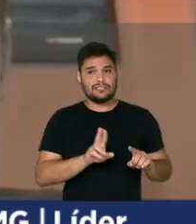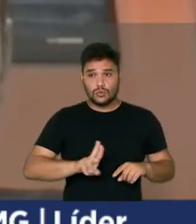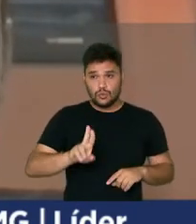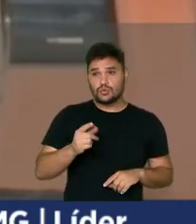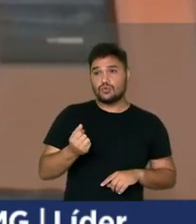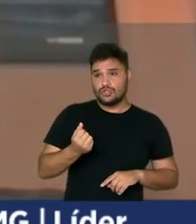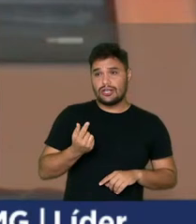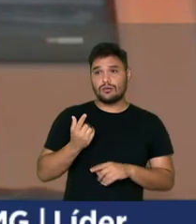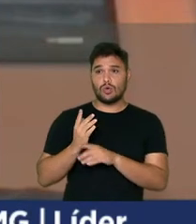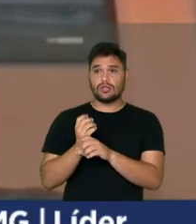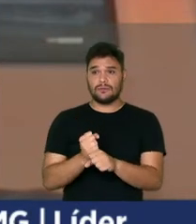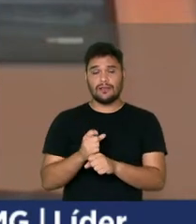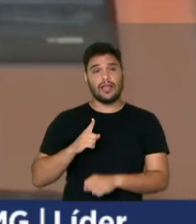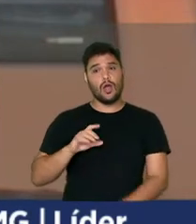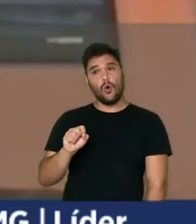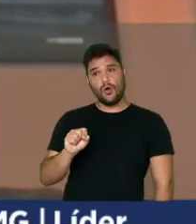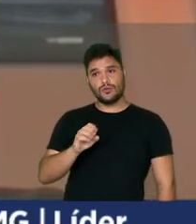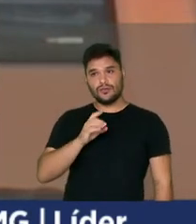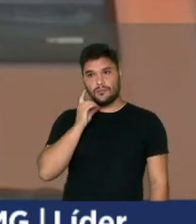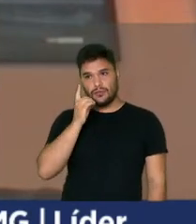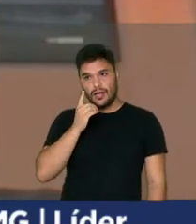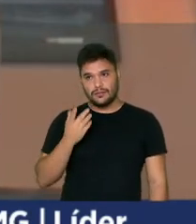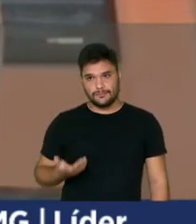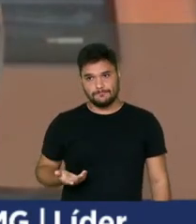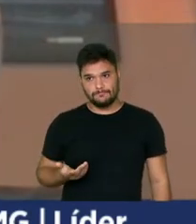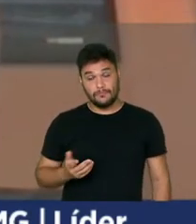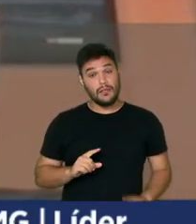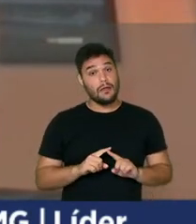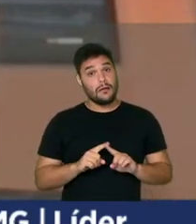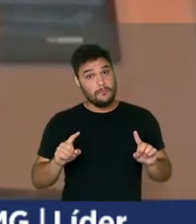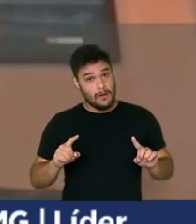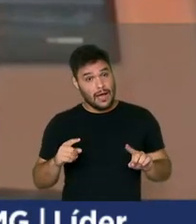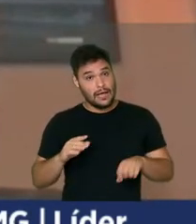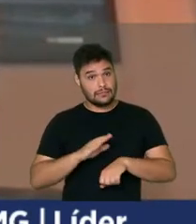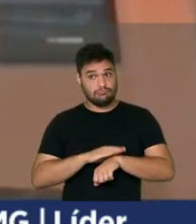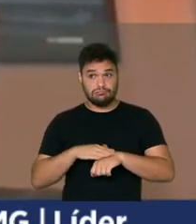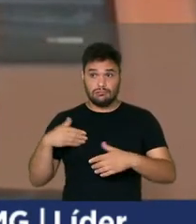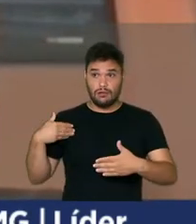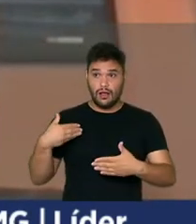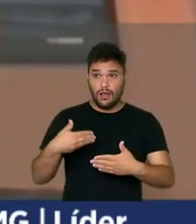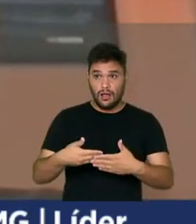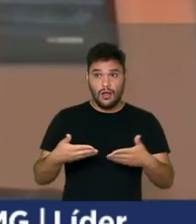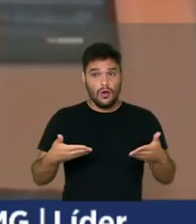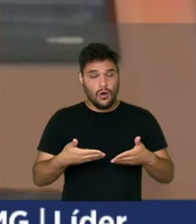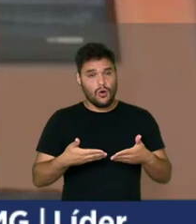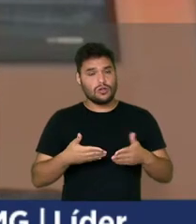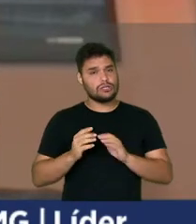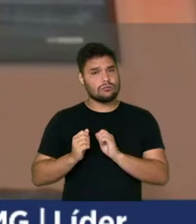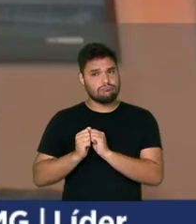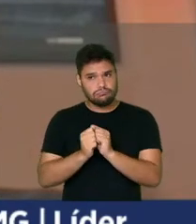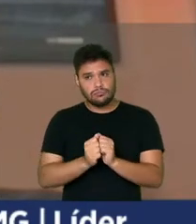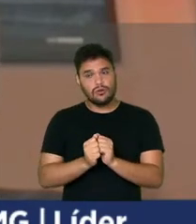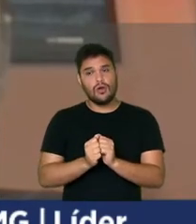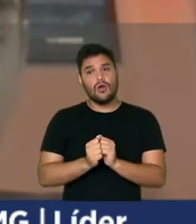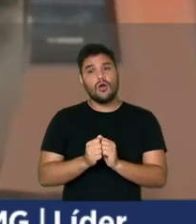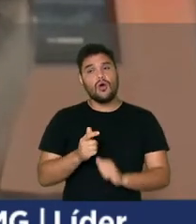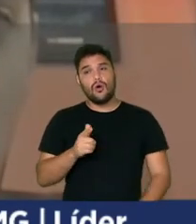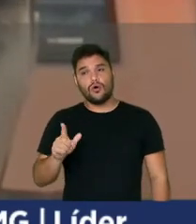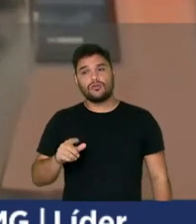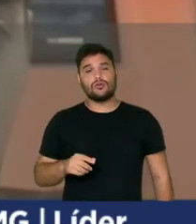ESTÁ LUTANDO AQUI CONTRA ESSA CONSTANTE CAPTURA DO ORÇAMENTO TEM APENAS 8 DEPUTADOS, MAS AO LONGO DO DIA DE HOJE FOMOS ACOMPANHADOS POR